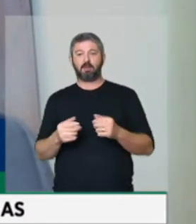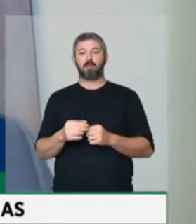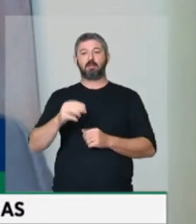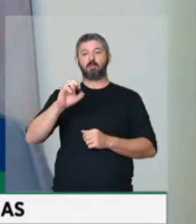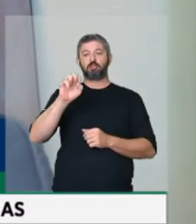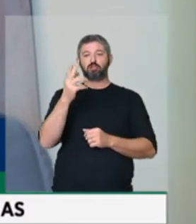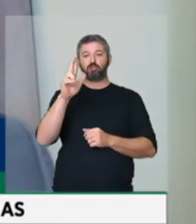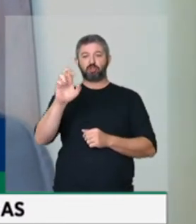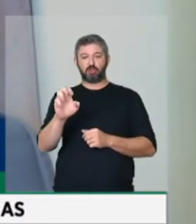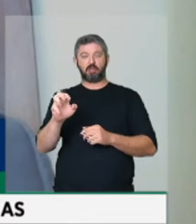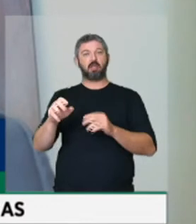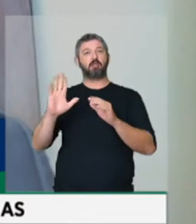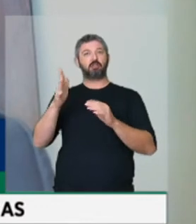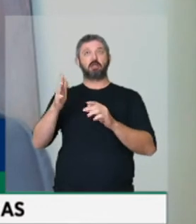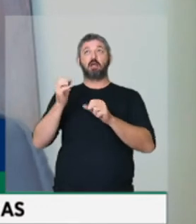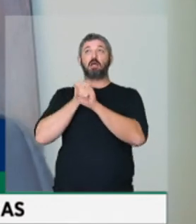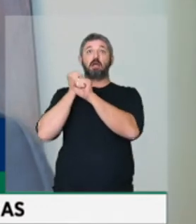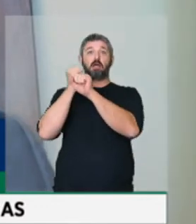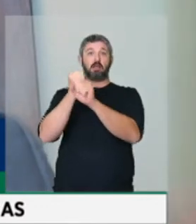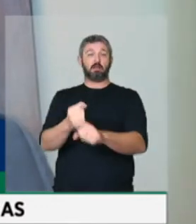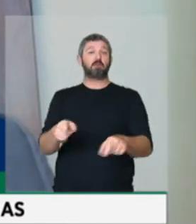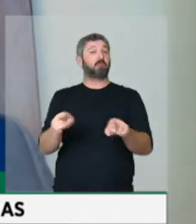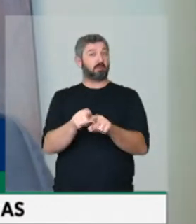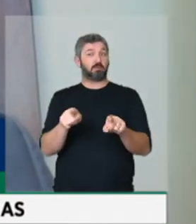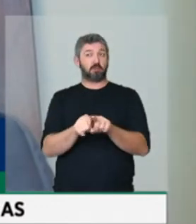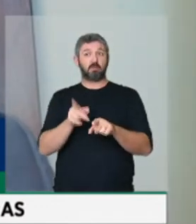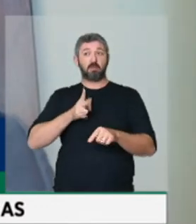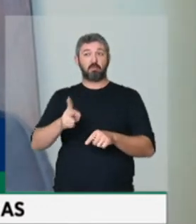PERDENDO MARKET SHARE, FATIA DO MERCADO NOS ÚLTIMOS ANOS, COMO TAMBÉM PRA MANTER SUA OPERAÇÃO INVESTIMENTOS